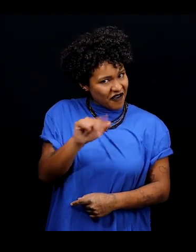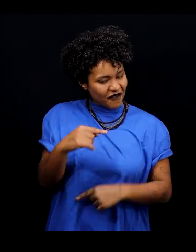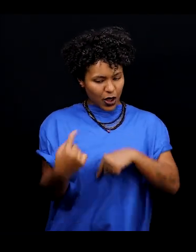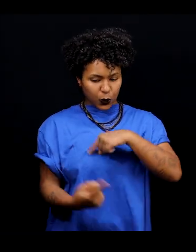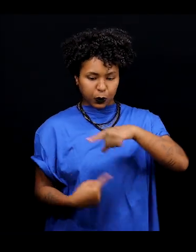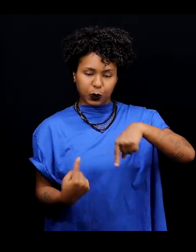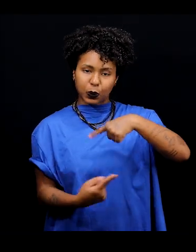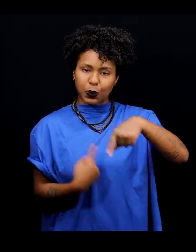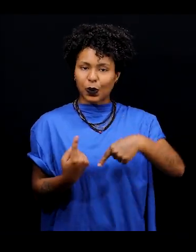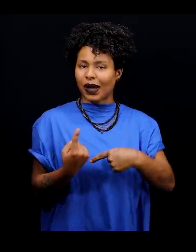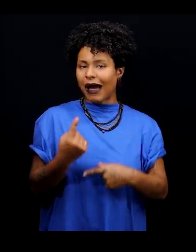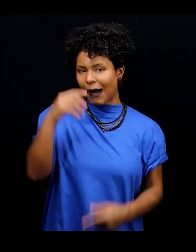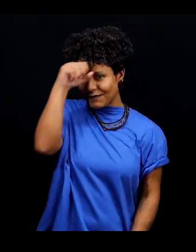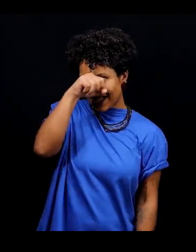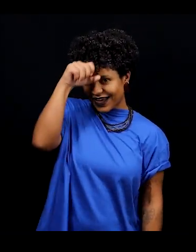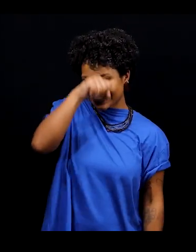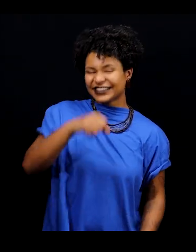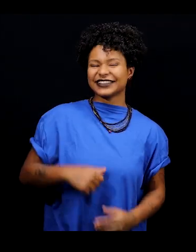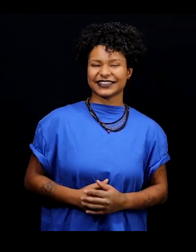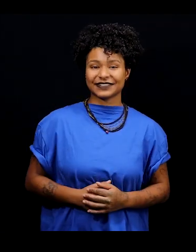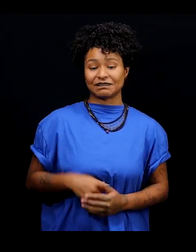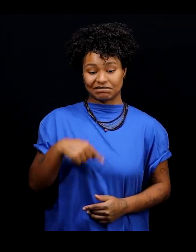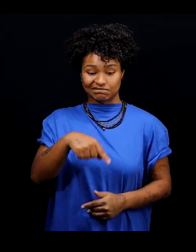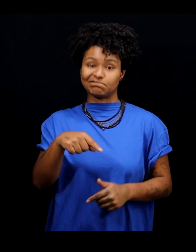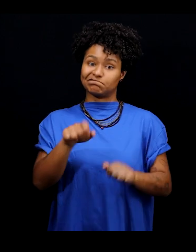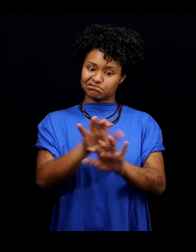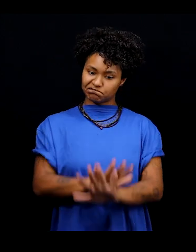Olha, que beleza. Ficou uma peça bem mais escultórica.